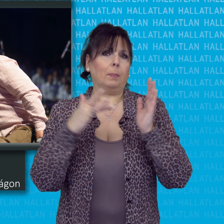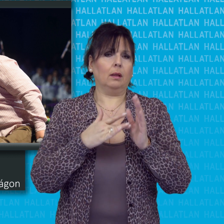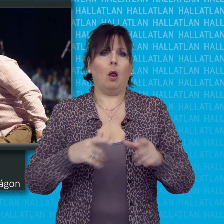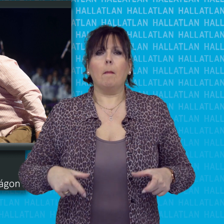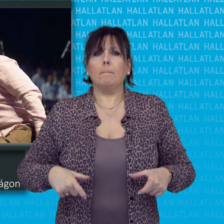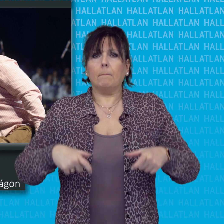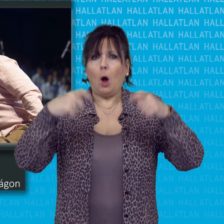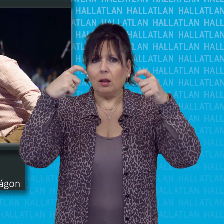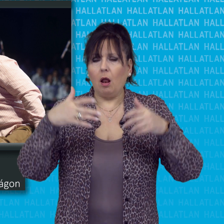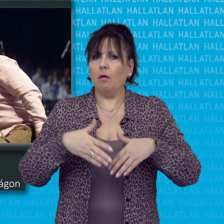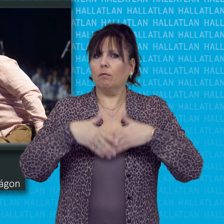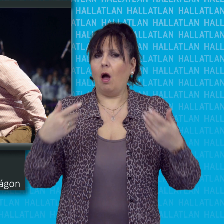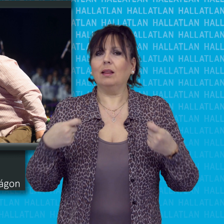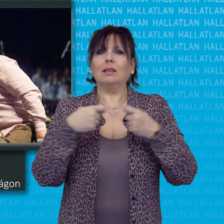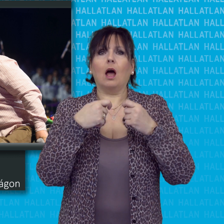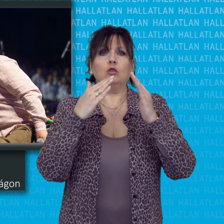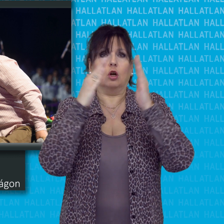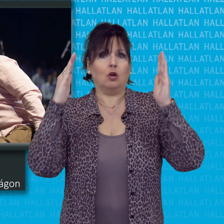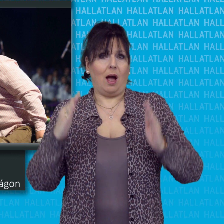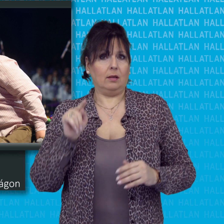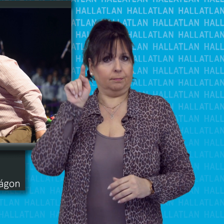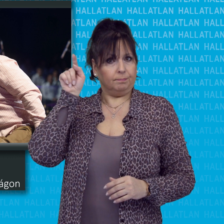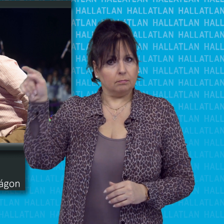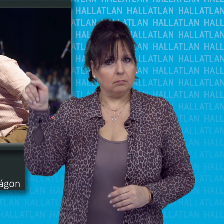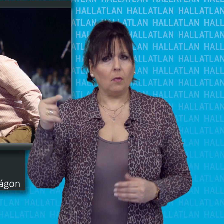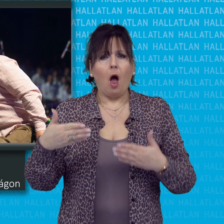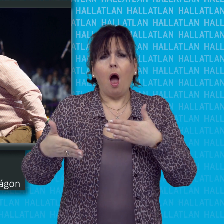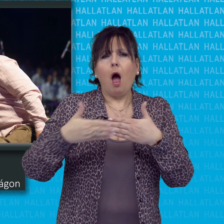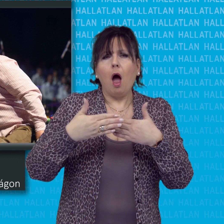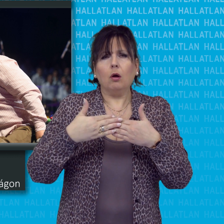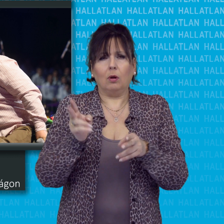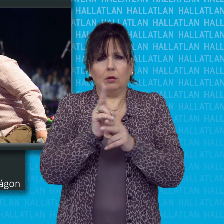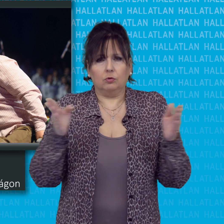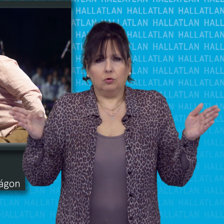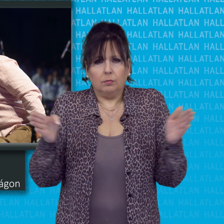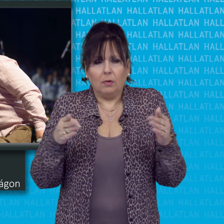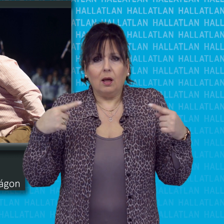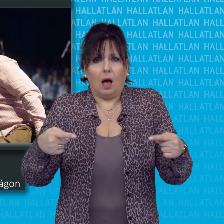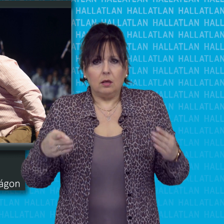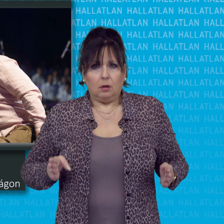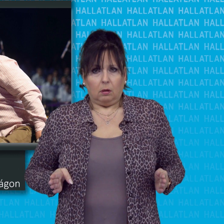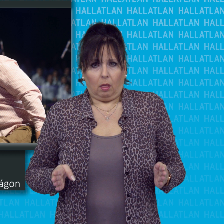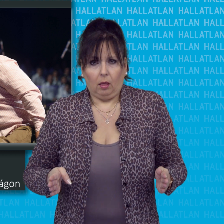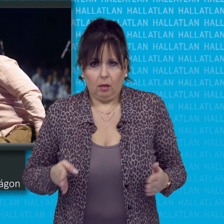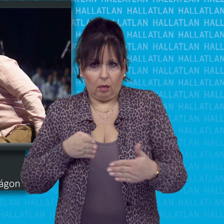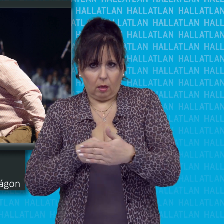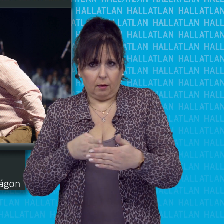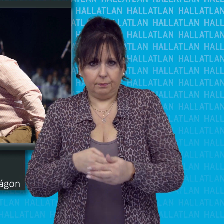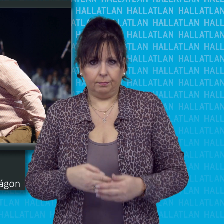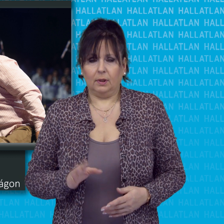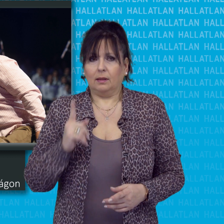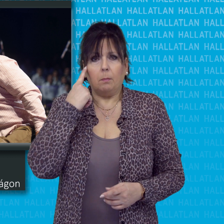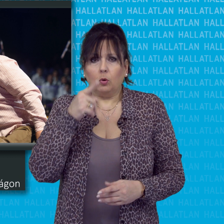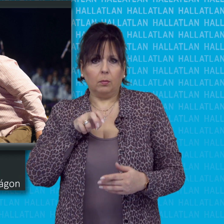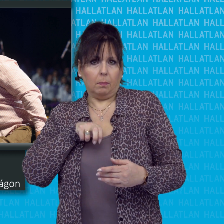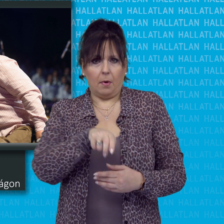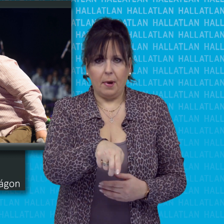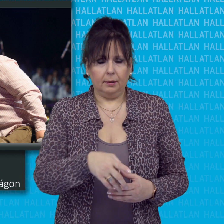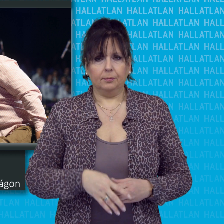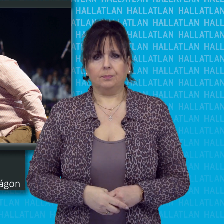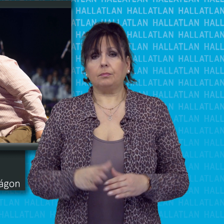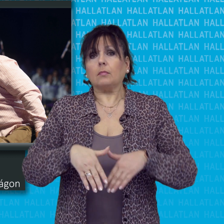A panelok, társasházak nagy része ugyanis úgy van építve, hogy már az ajtóig sem tudnak eljutni.